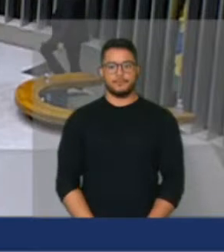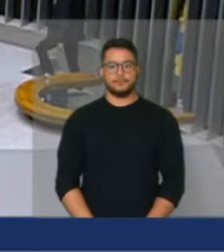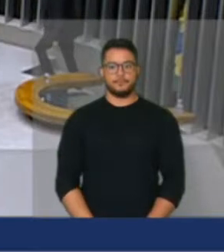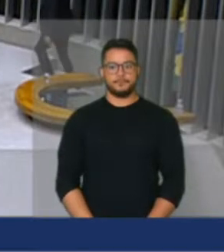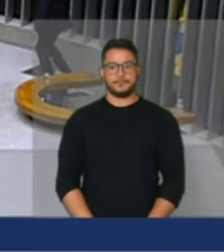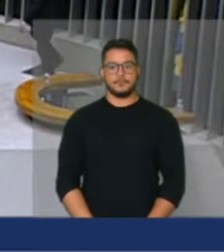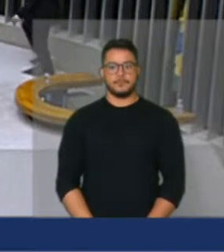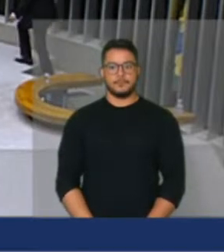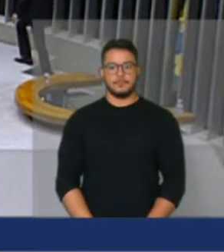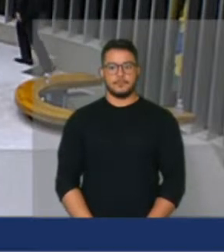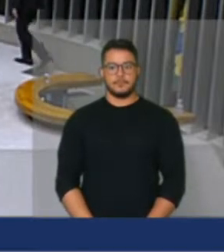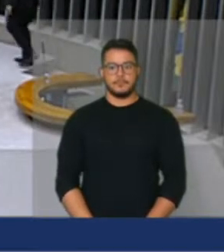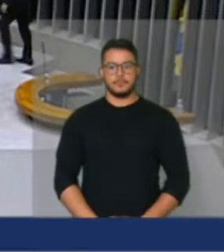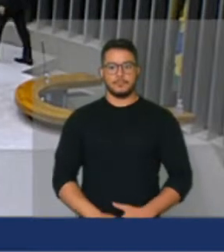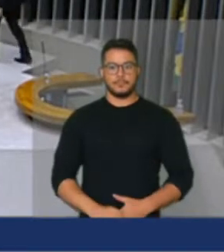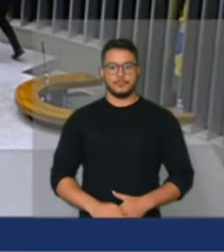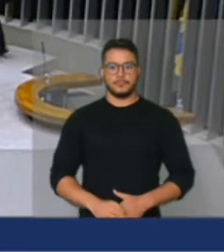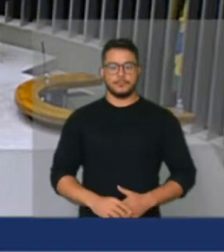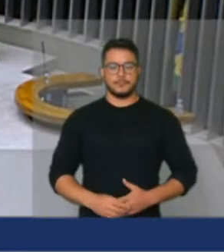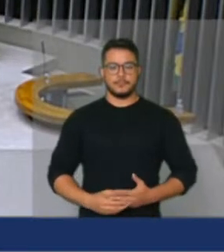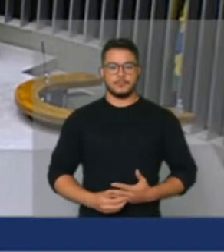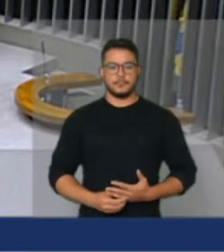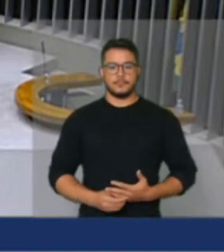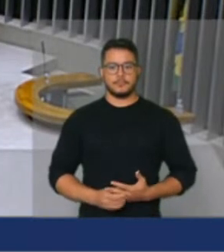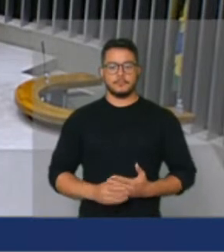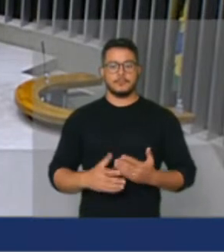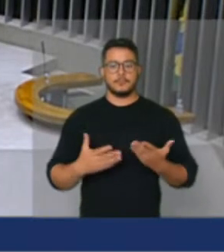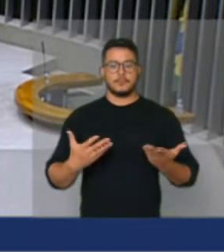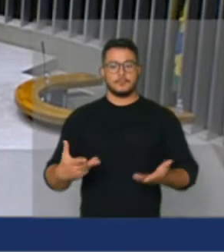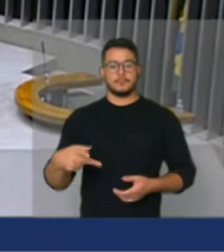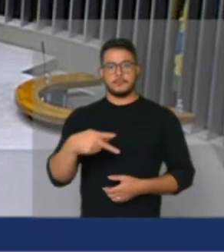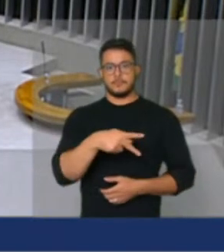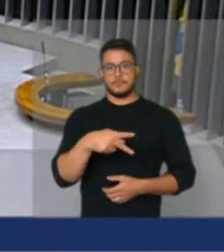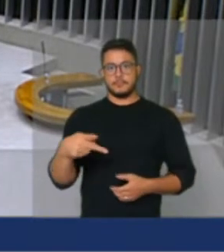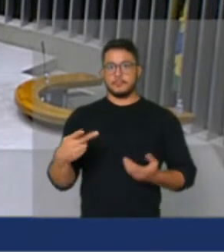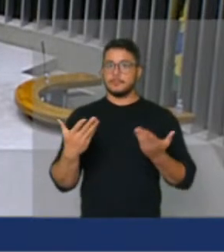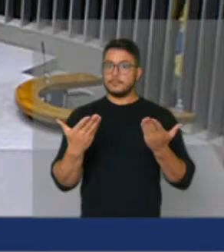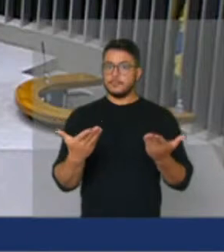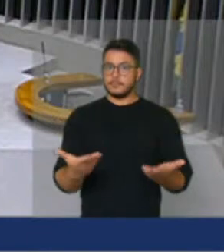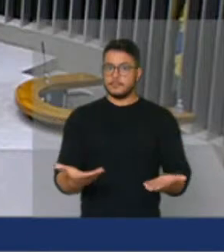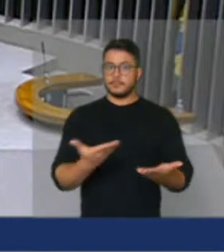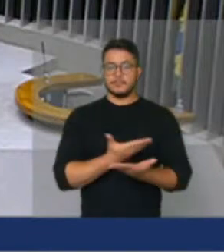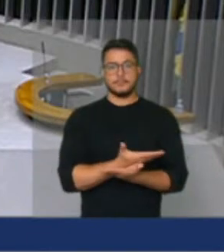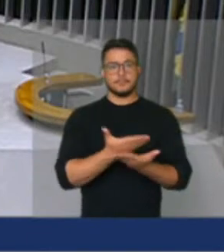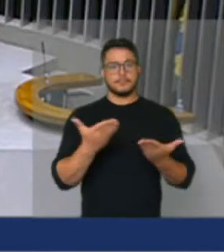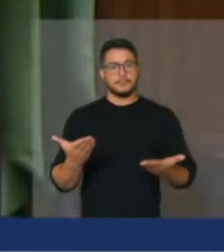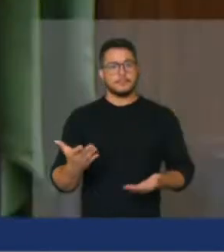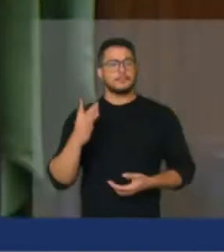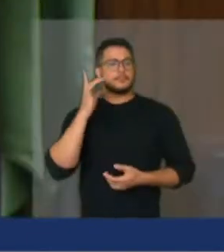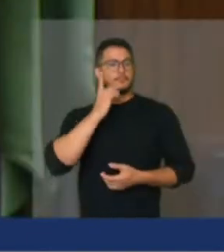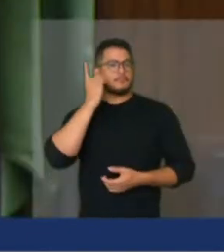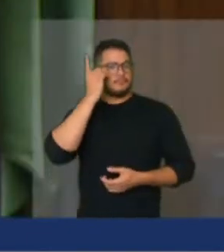[DEPUTADO]: SENHOR PRESIDENTE, SENHORAS E SENHORES PARLAMENTARES, SENHOR PRESIDENTE, O MINISTRO PAULO